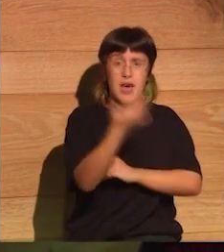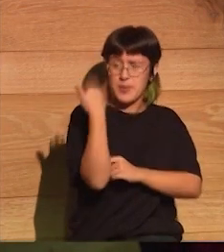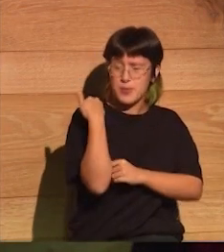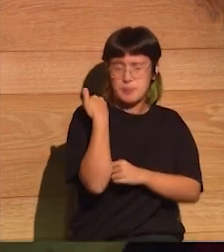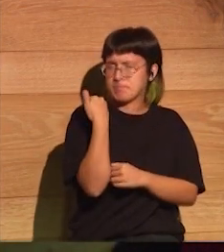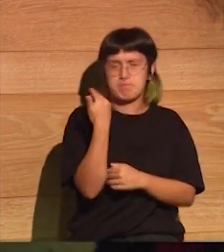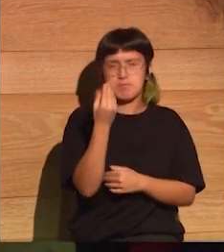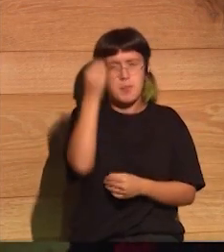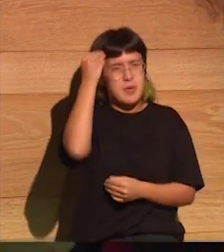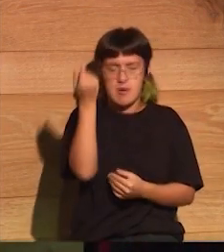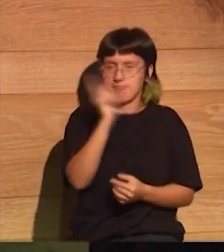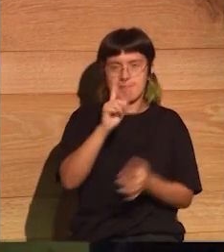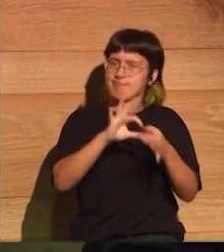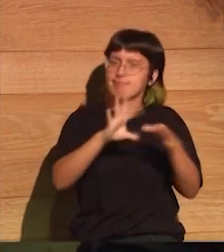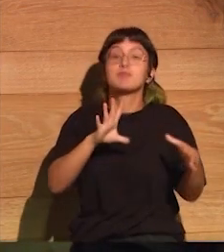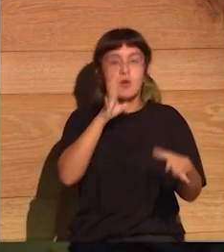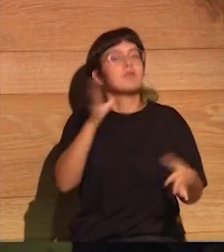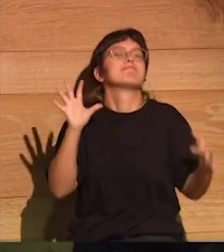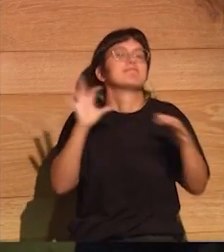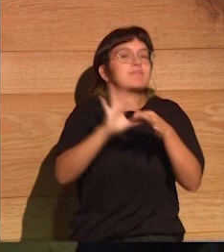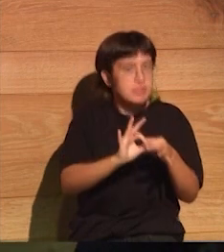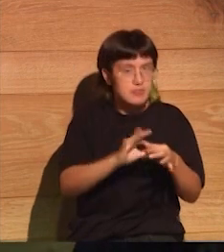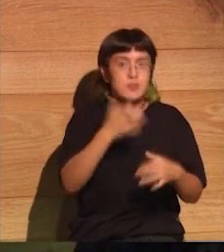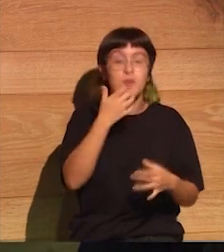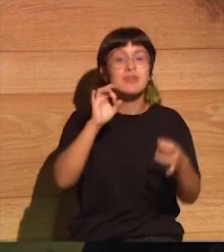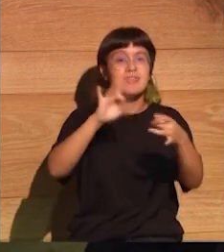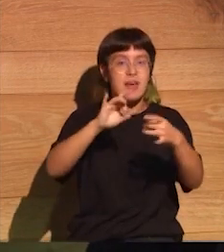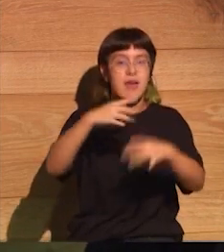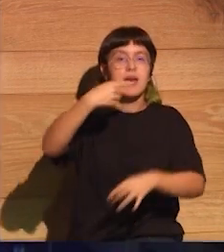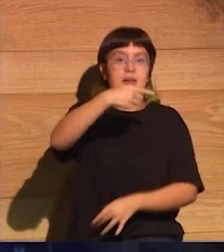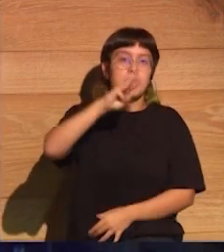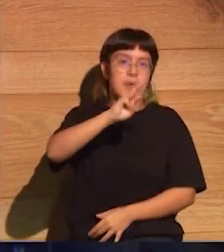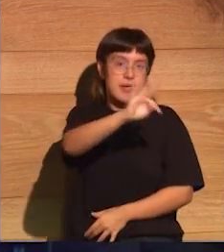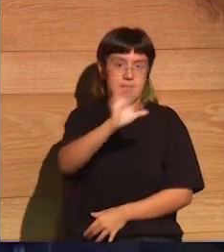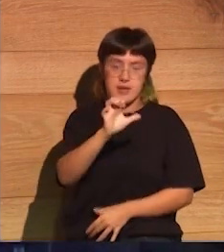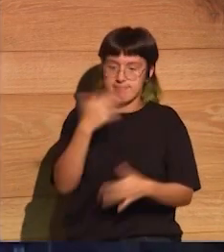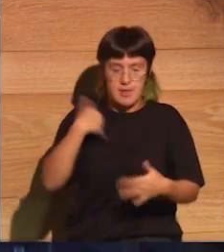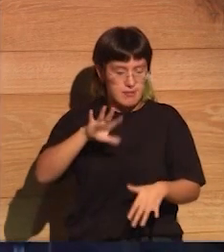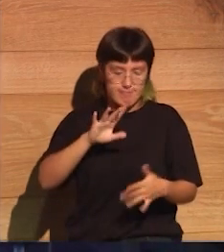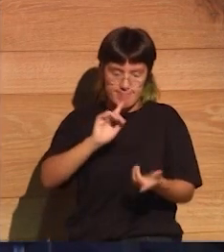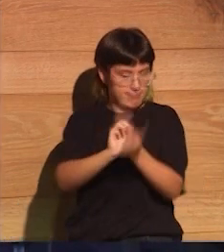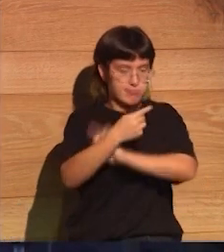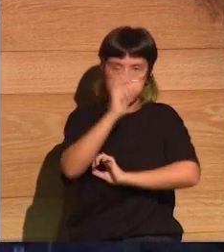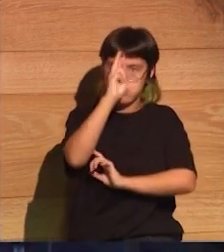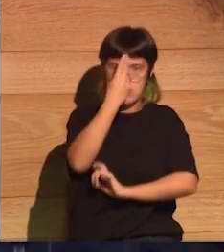Recientemente, con la irrupción del chatGPT a una velocidad extraordinaria y cómo esto cambia nuestra manera de trabajar y nuestra manera de educarnos.